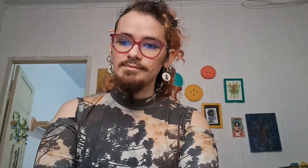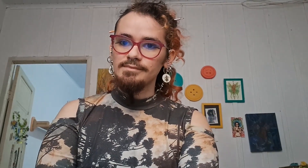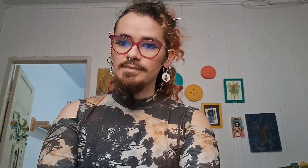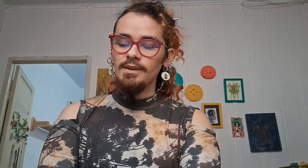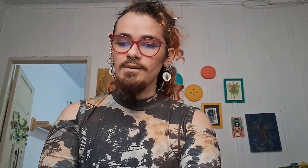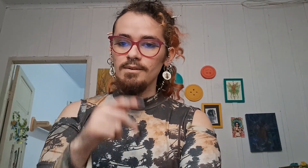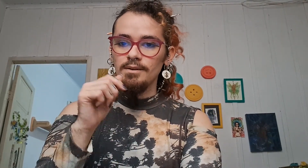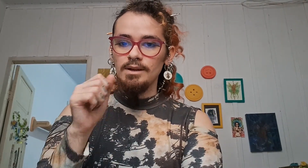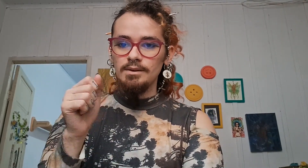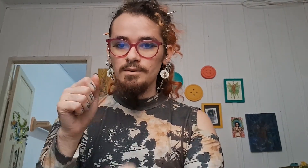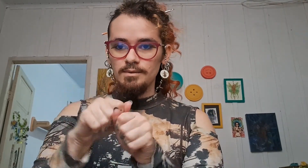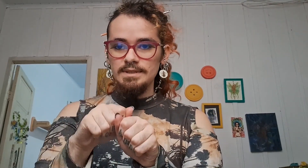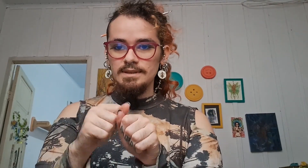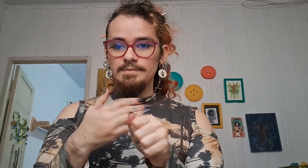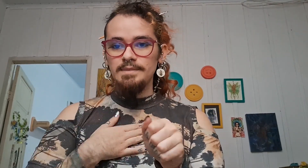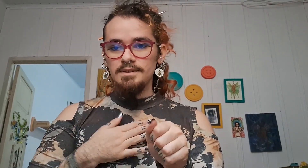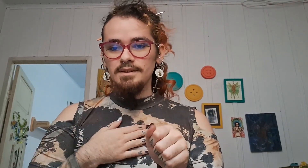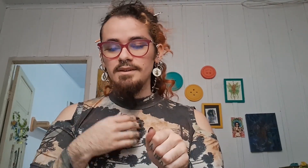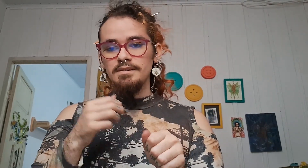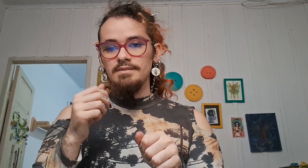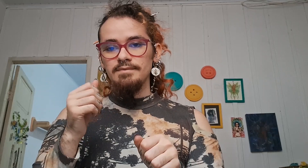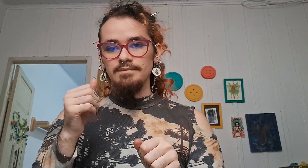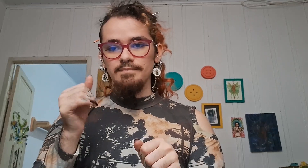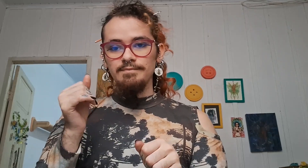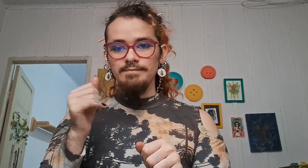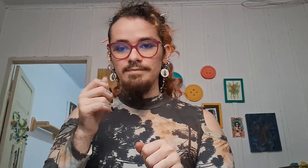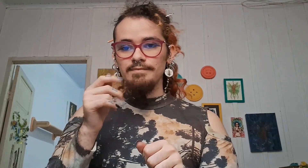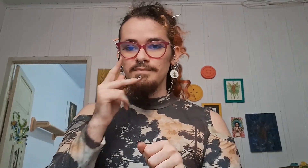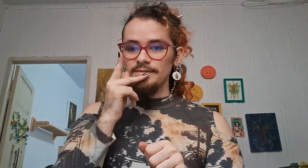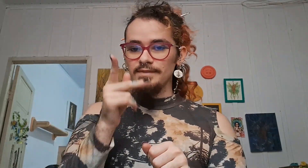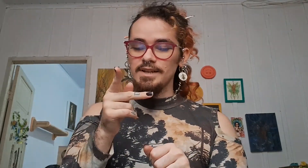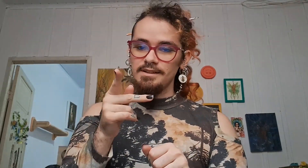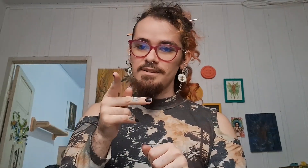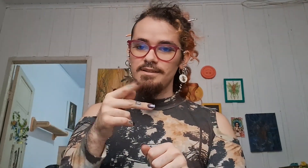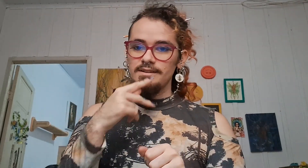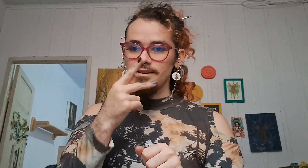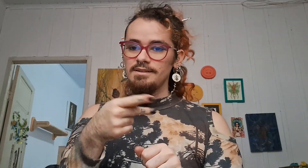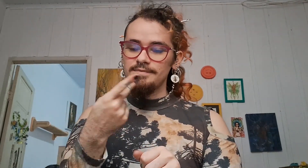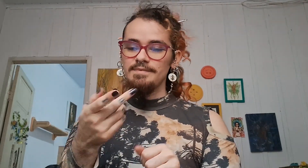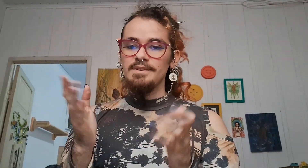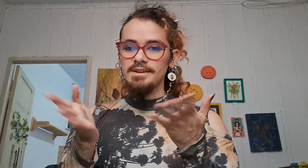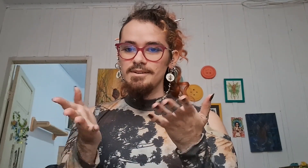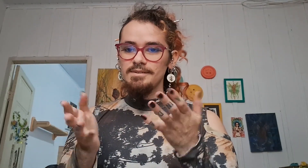vou fazer minha fala agora